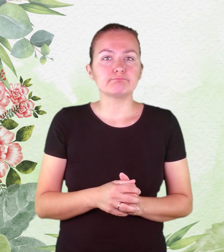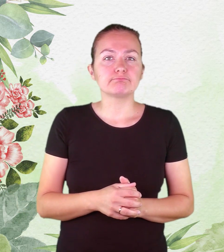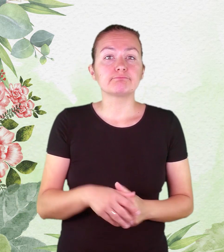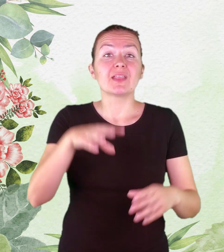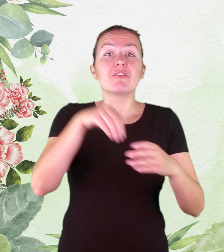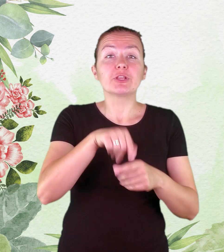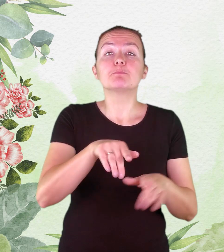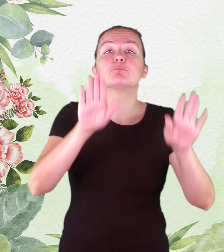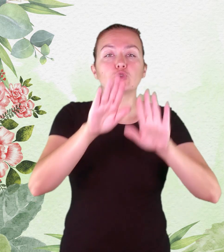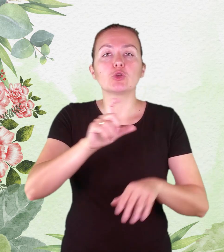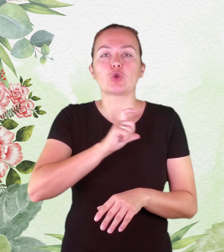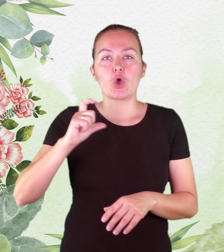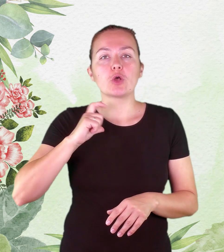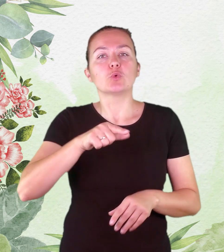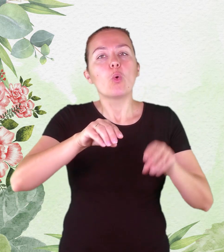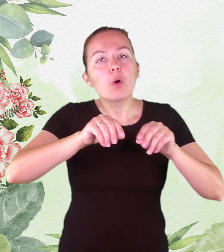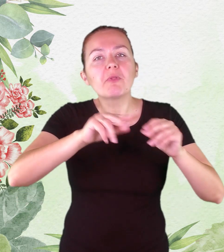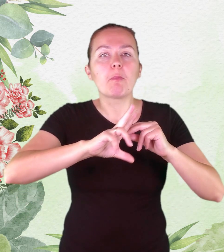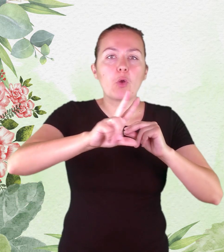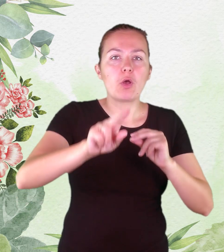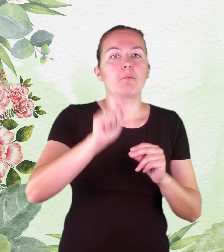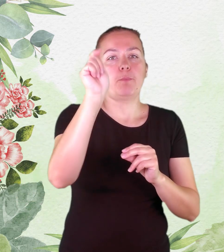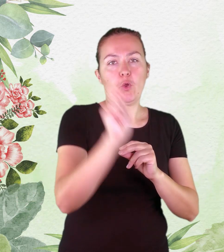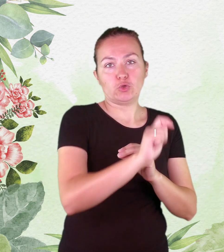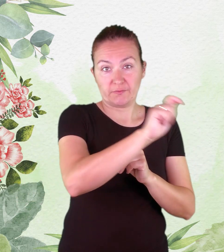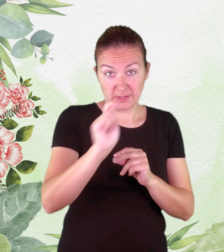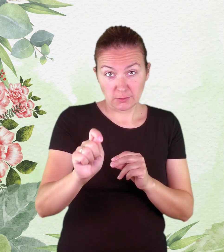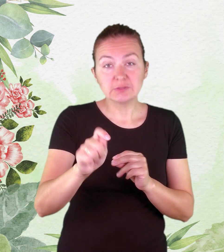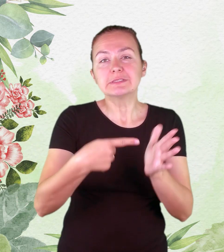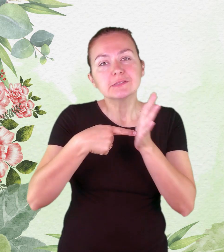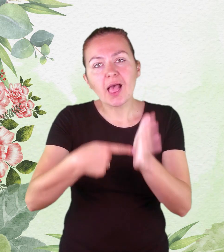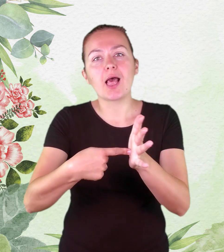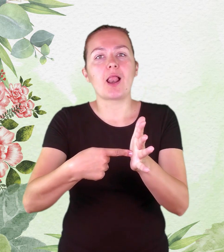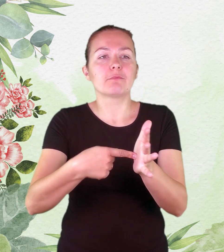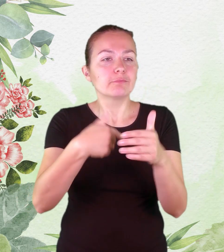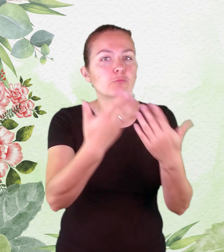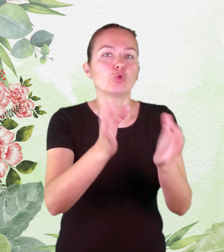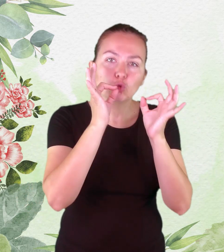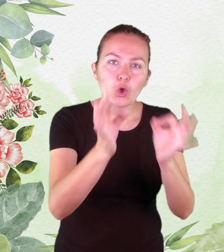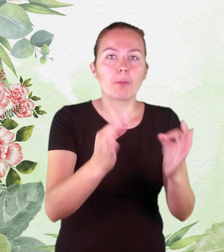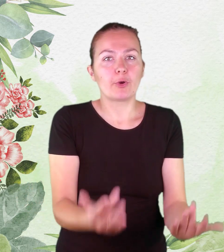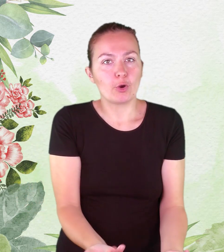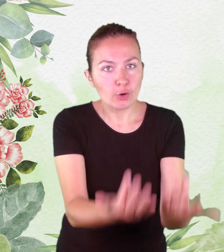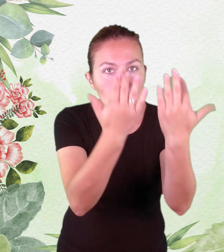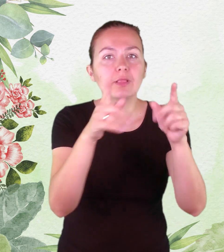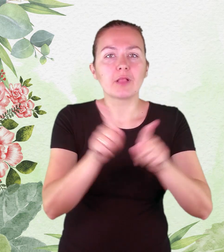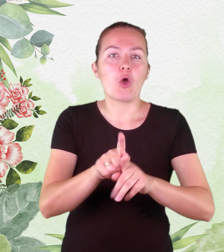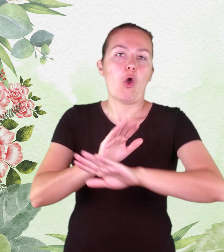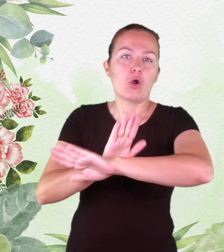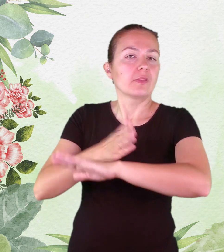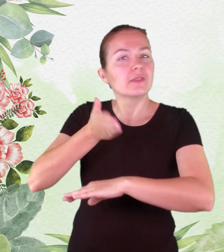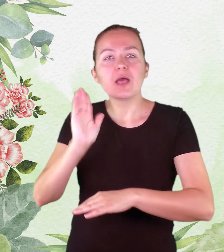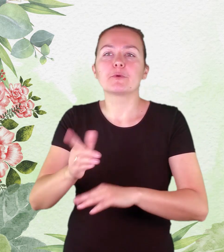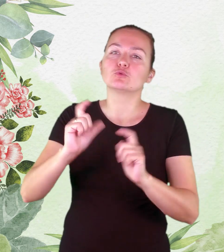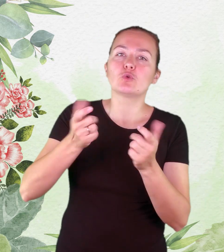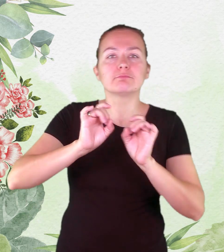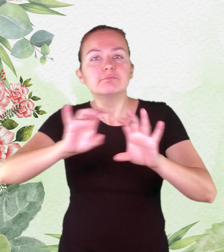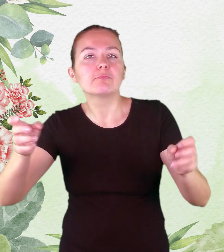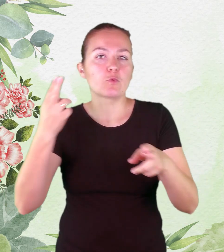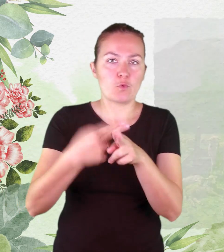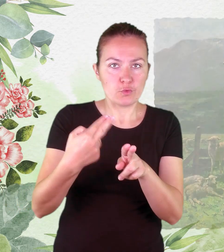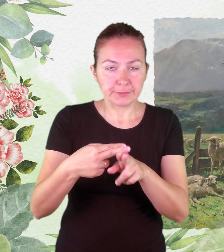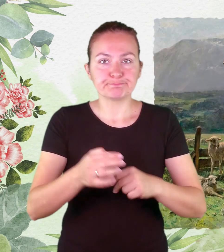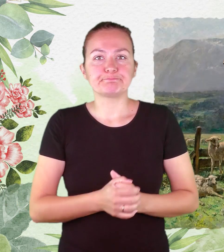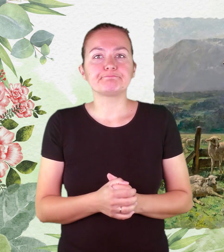Podczas nabożeństw ksiądz świeci uprawy. Poświęcenie pól miało zapewnić dobry urodzaj i ochronę przed plagami.